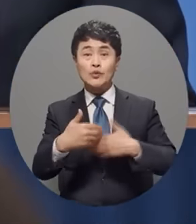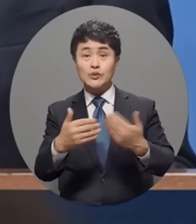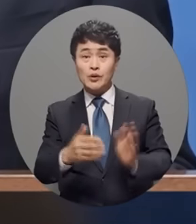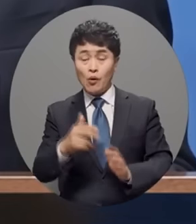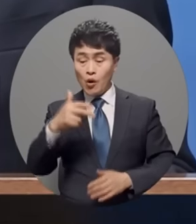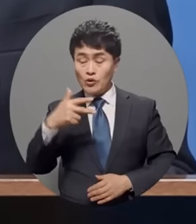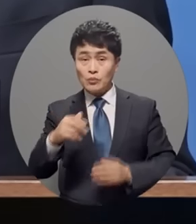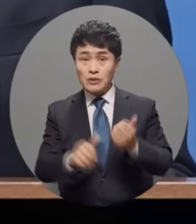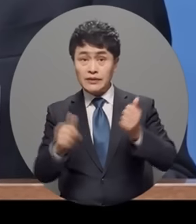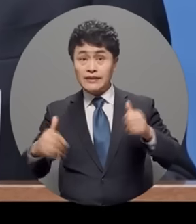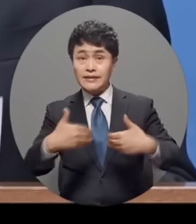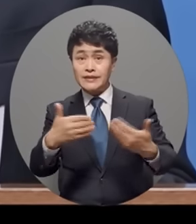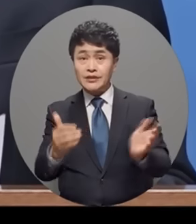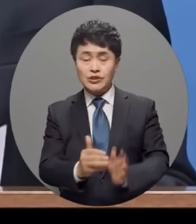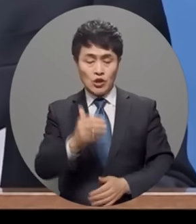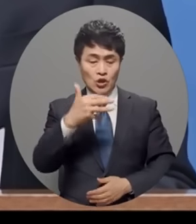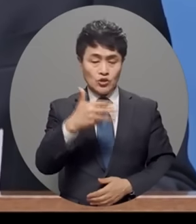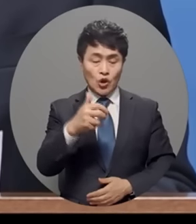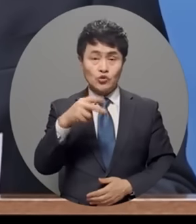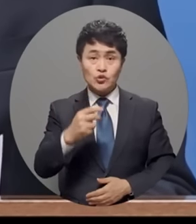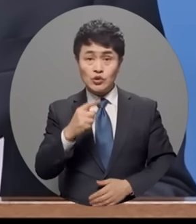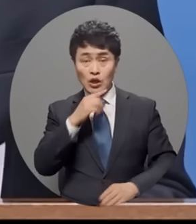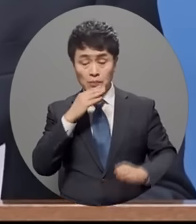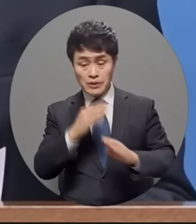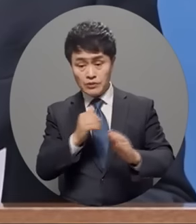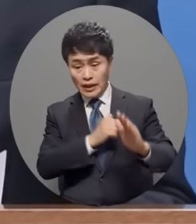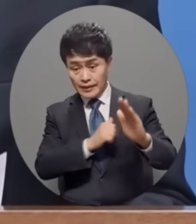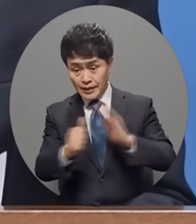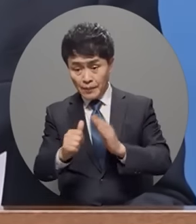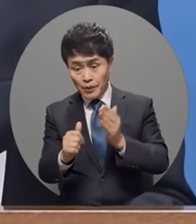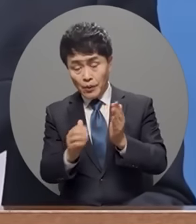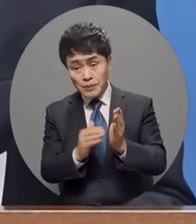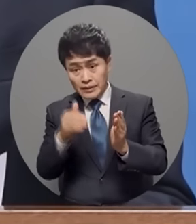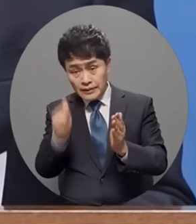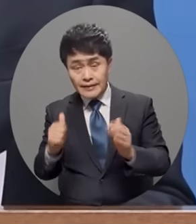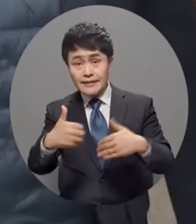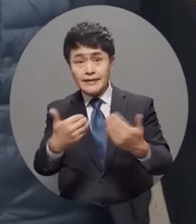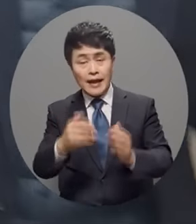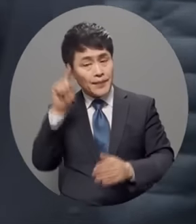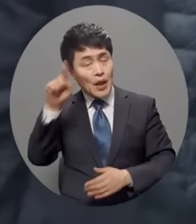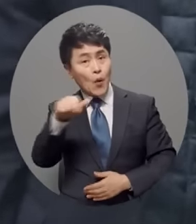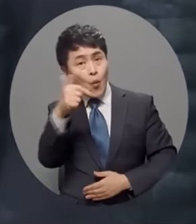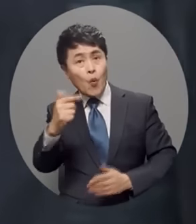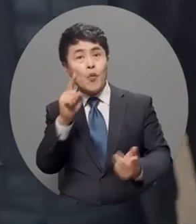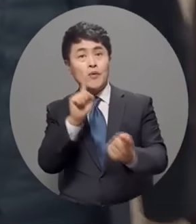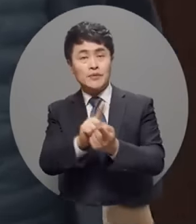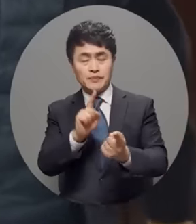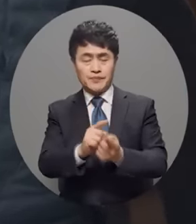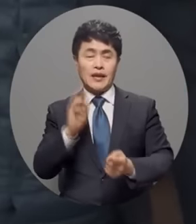(기자) 한오섭 대통령실 정무수석과 천준호 민주당 대표 비서실장이 내일 오후 만나는 것으로 전해졌습니다.